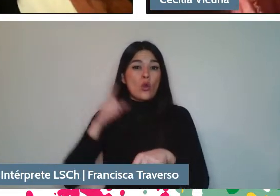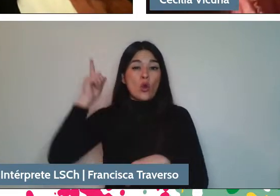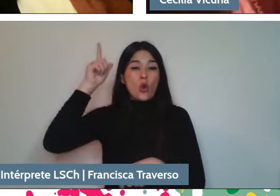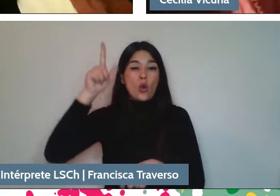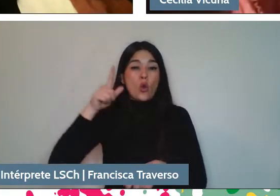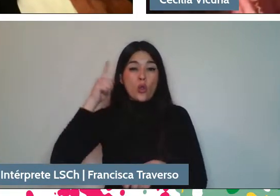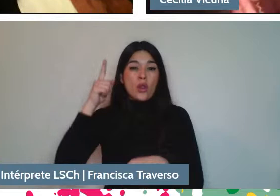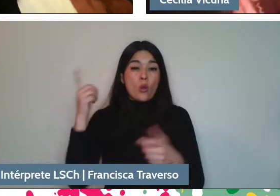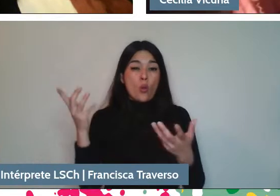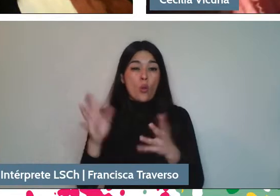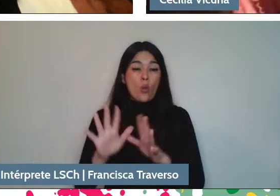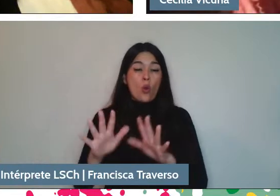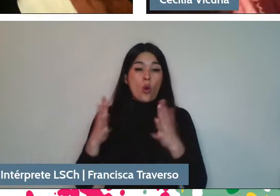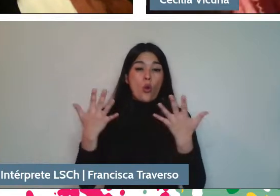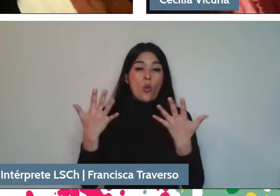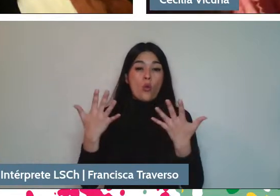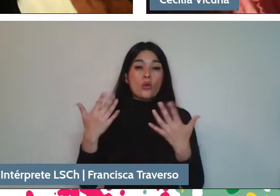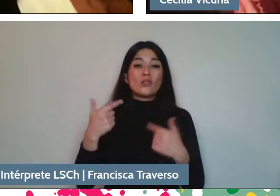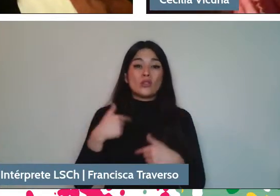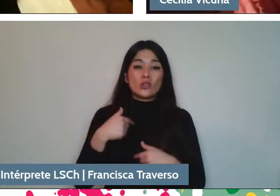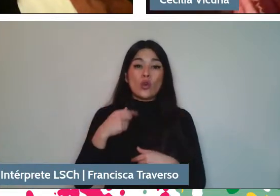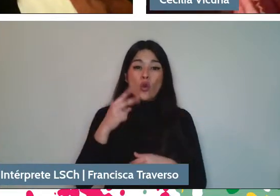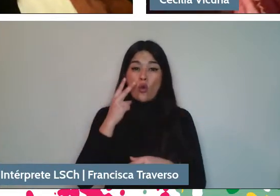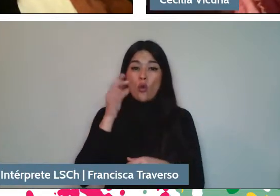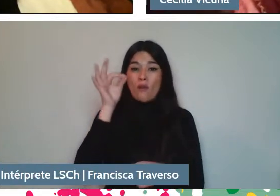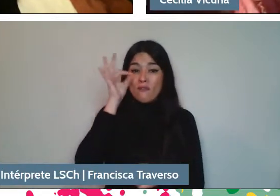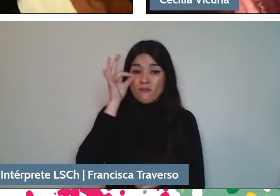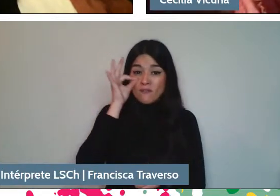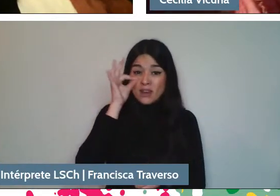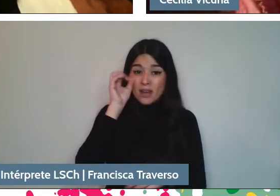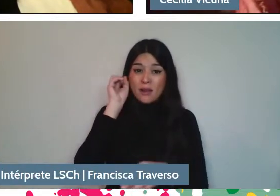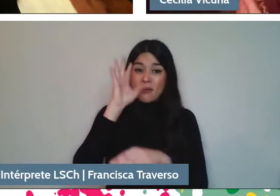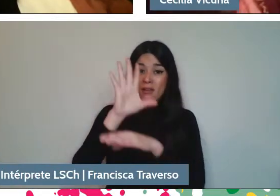y entonces yo vi esa película y vi que mis amigos...